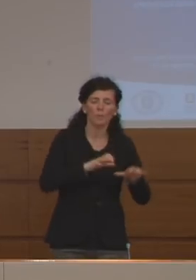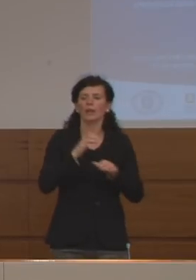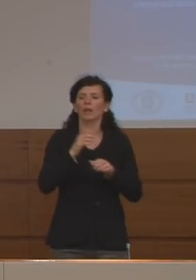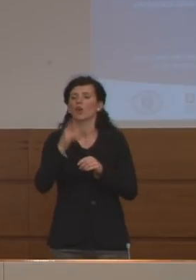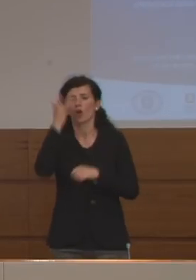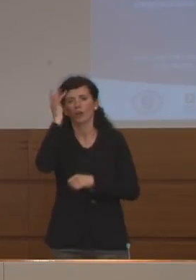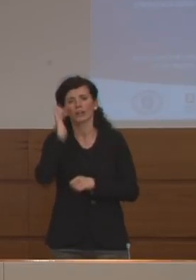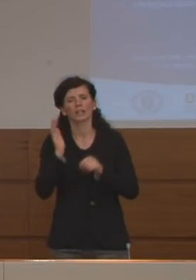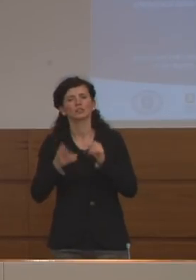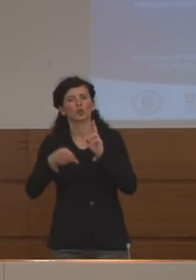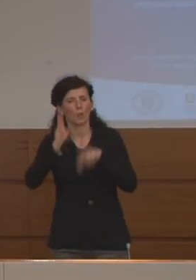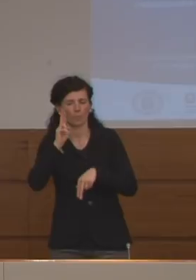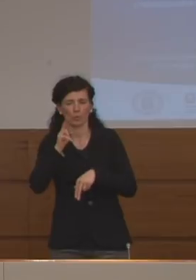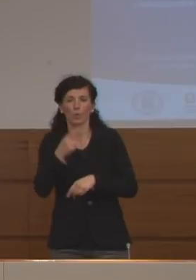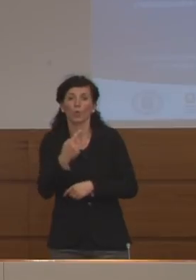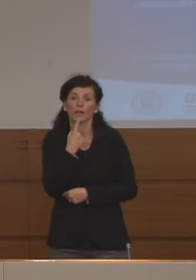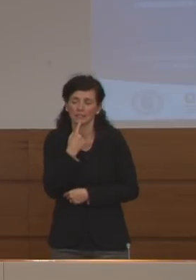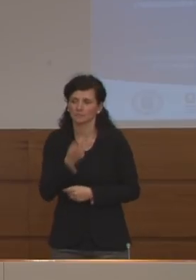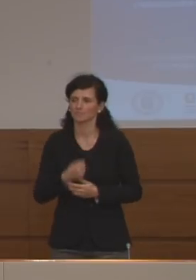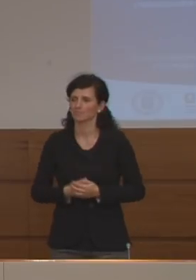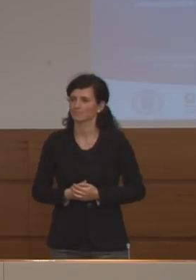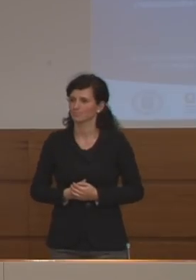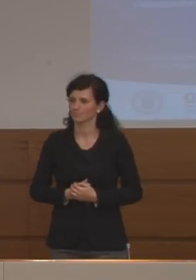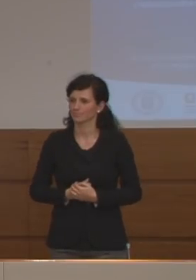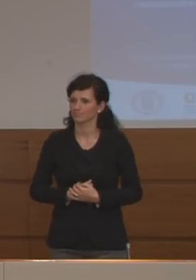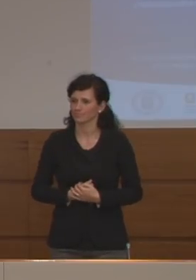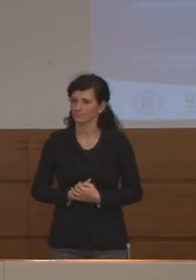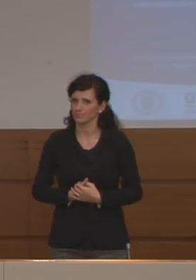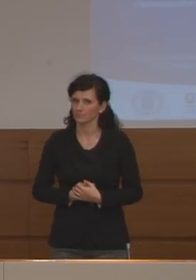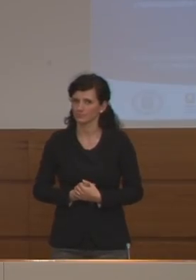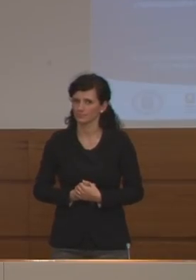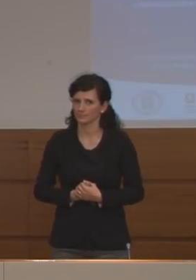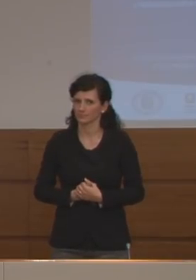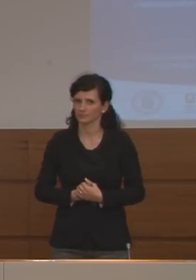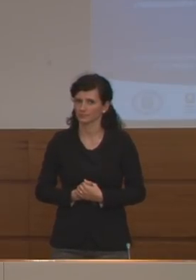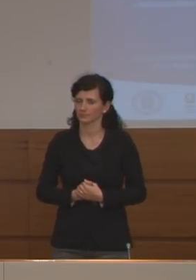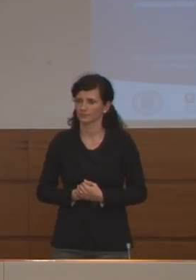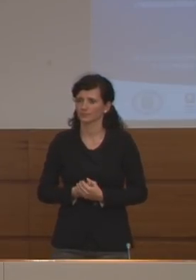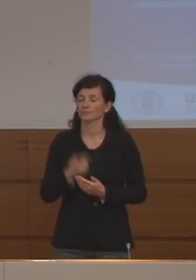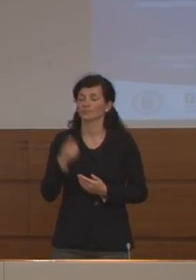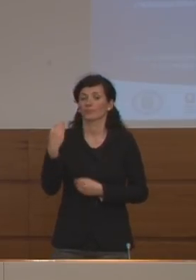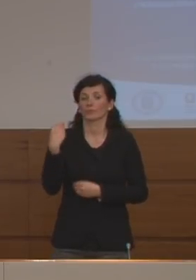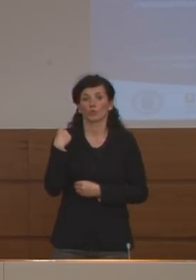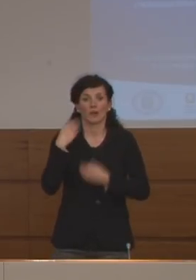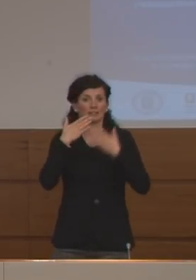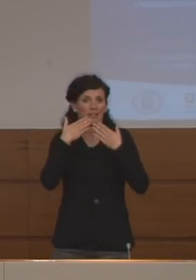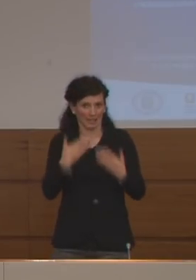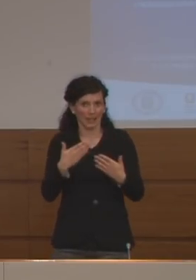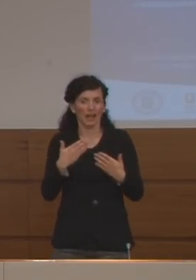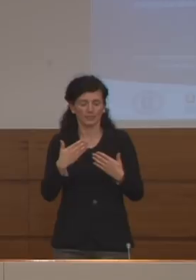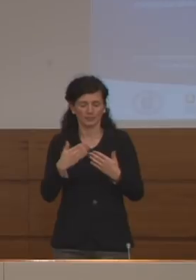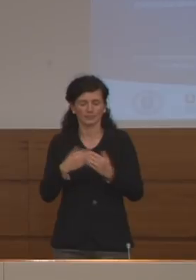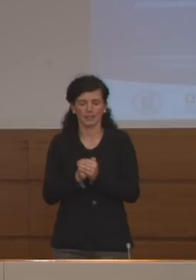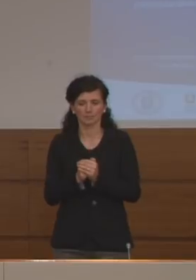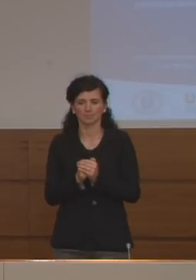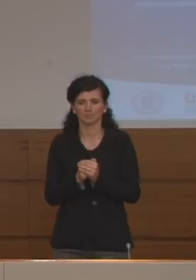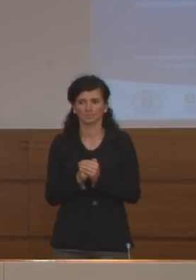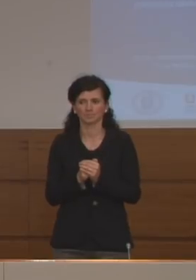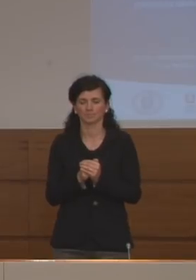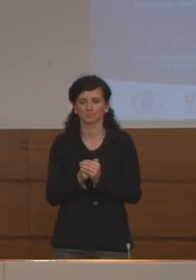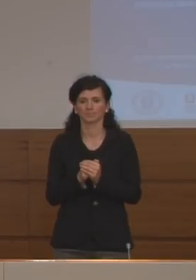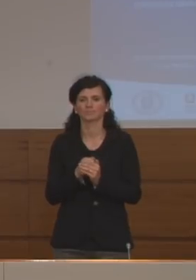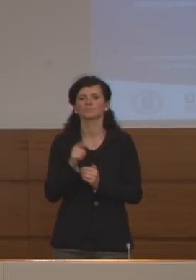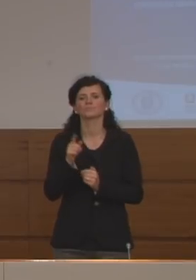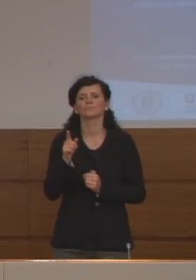Grazie, perché a ha toccato due punti assolutamente importanti.